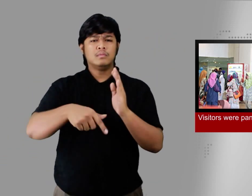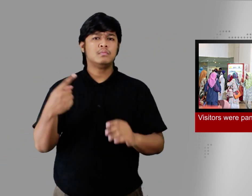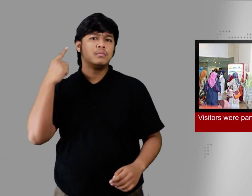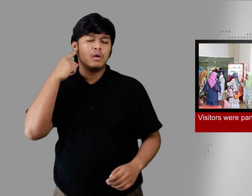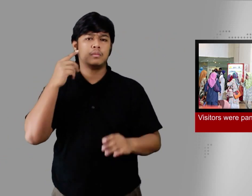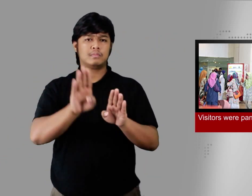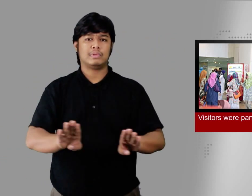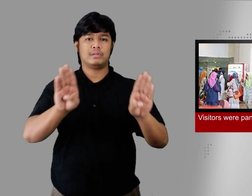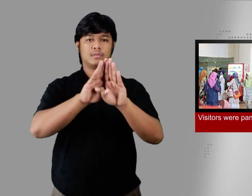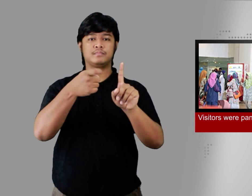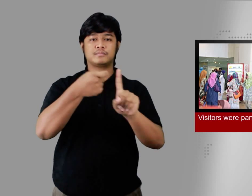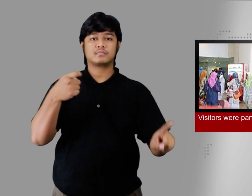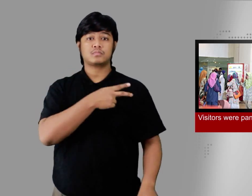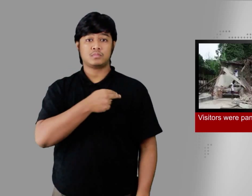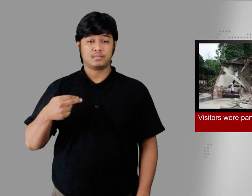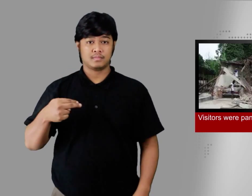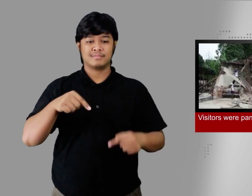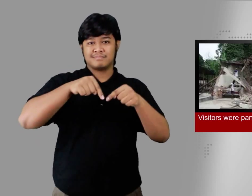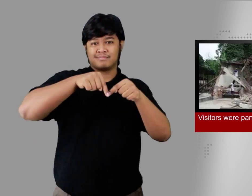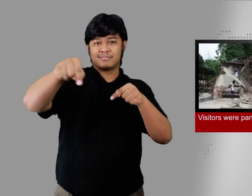Kemudian, berita dari media Indonesia didengari.